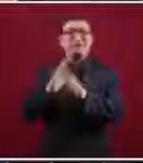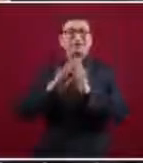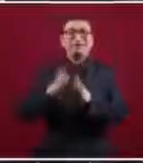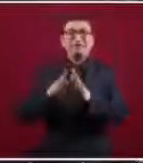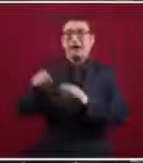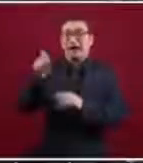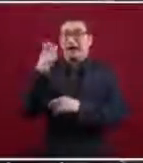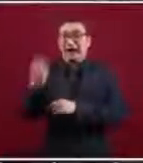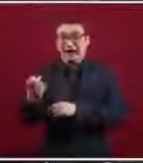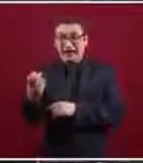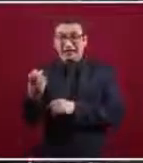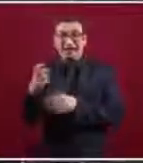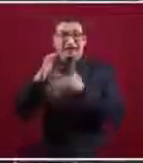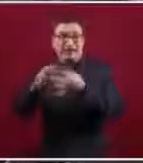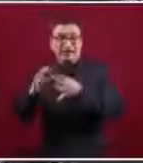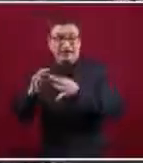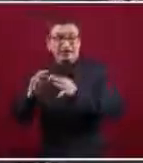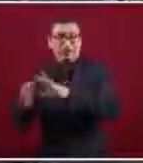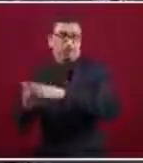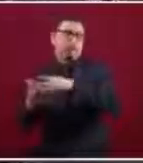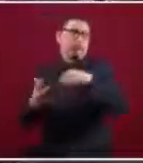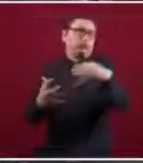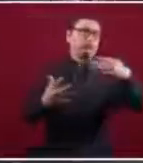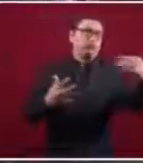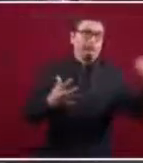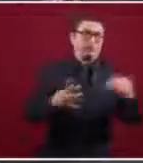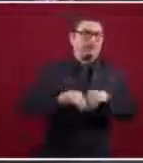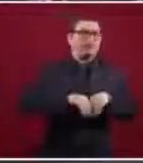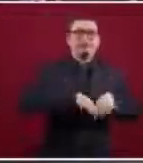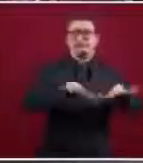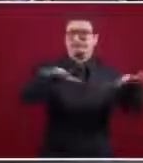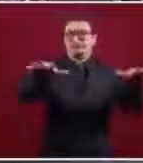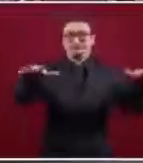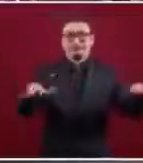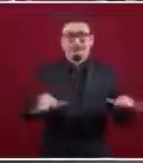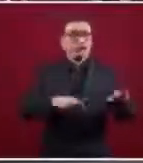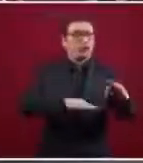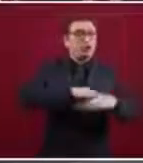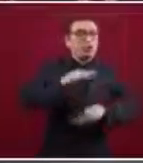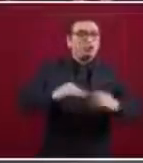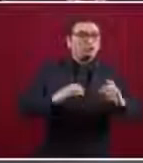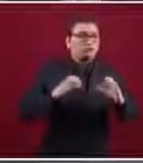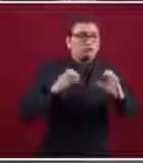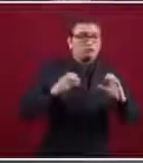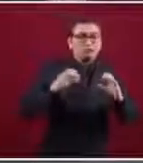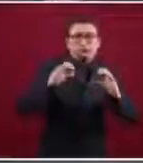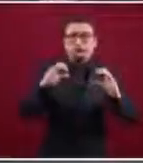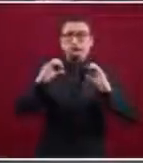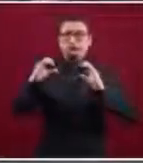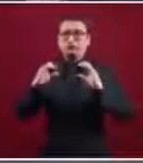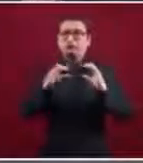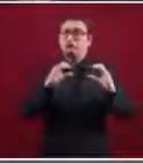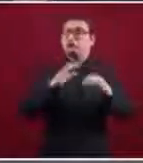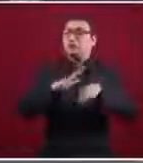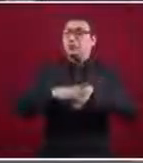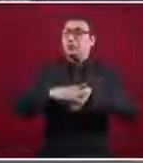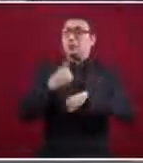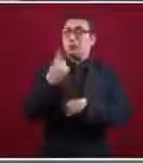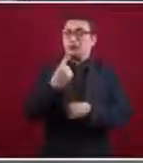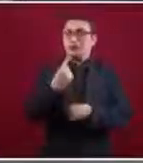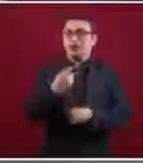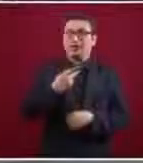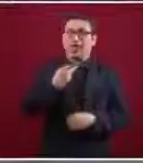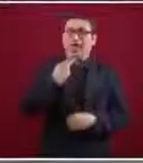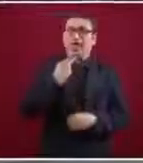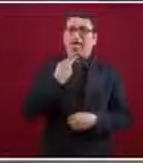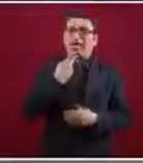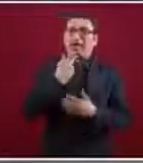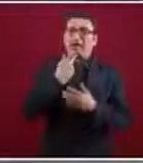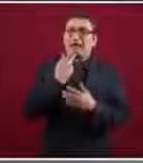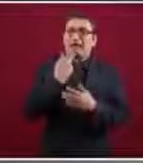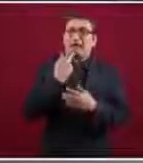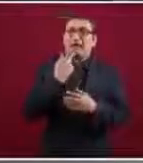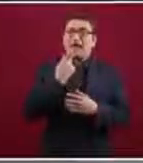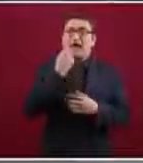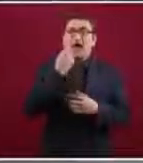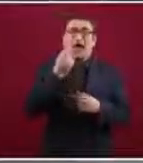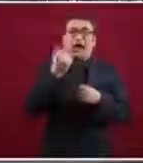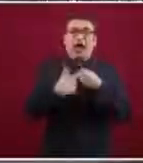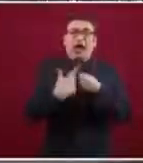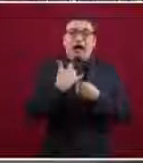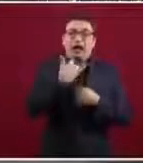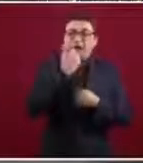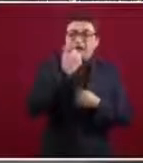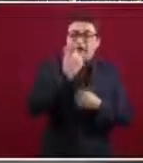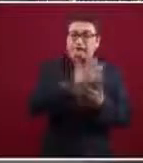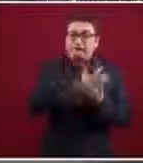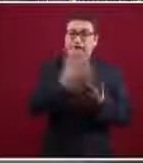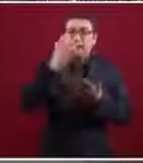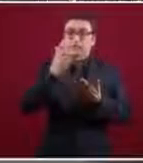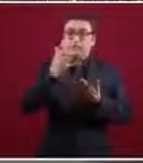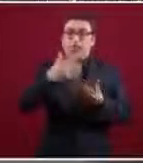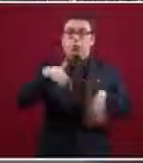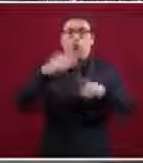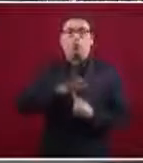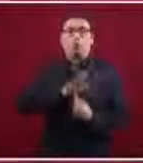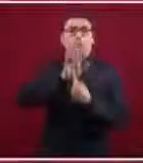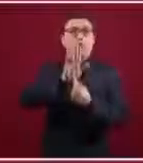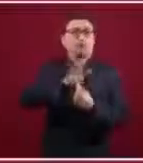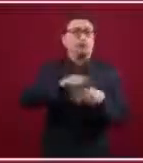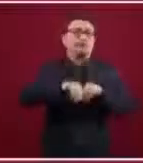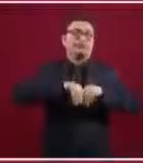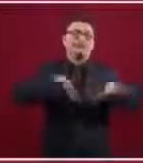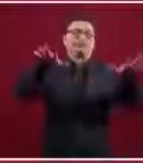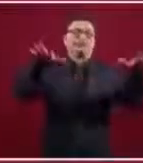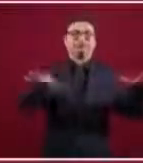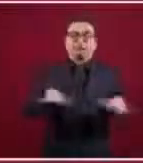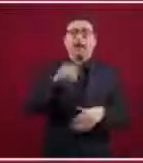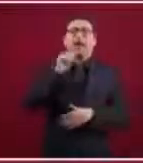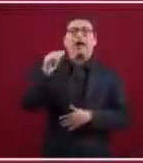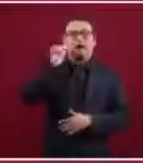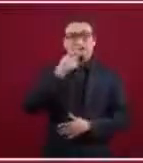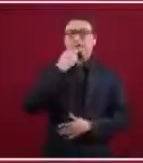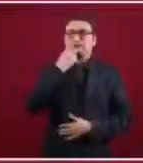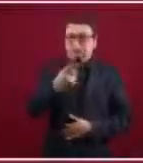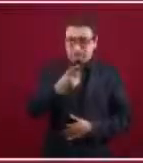Tienen que cuidarse, porque el que se excede, se exhibe. Ayer lo dije, con todo respeto,